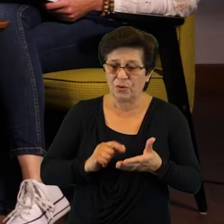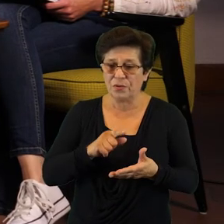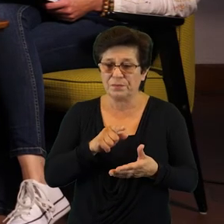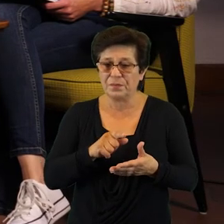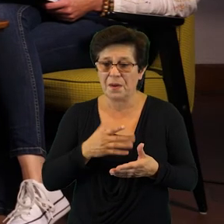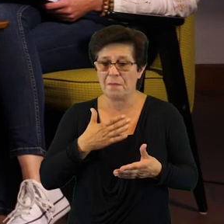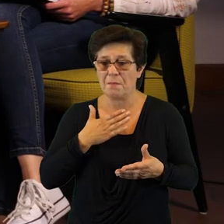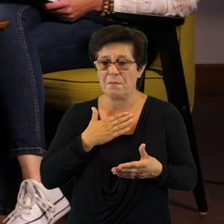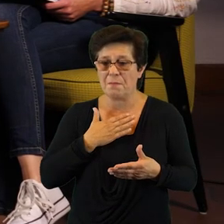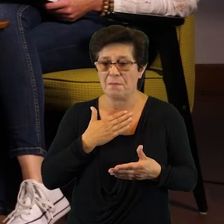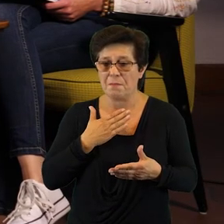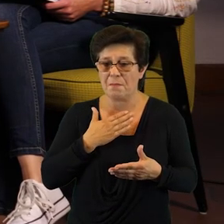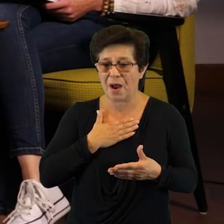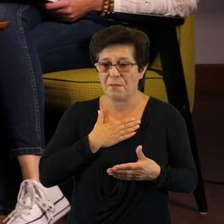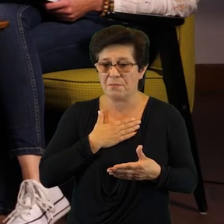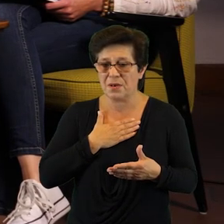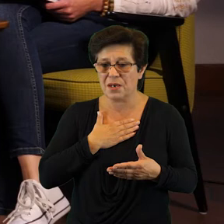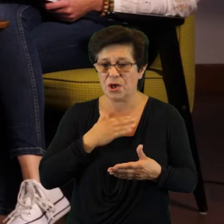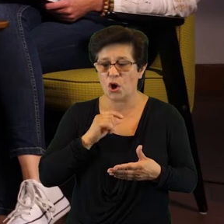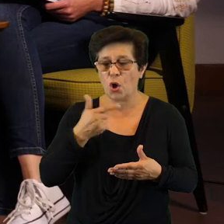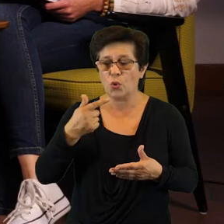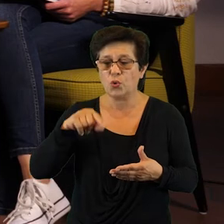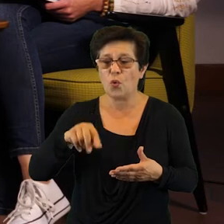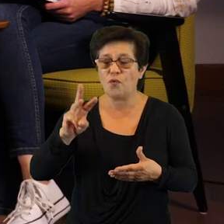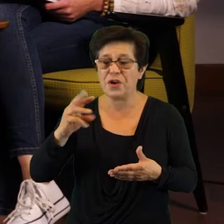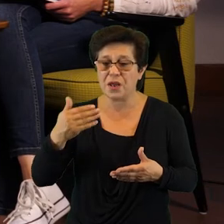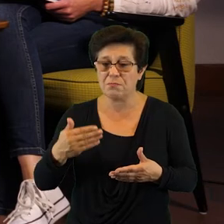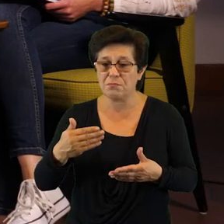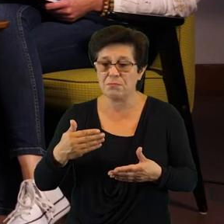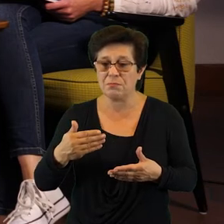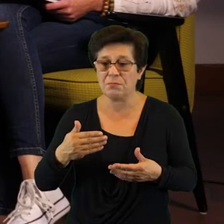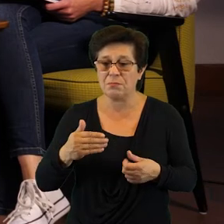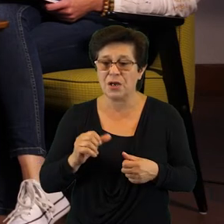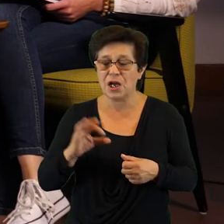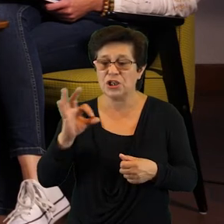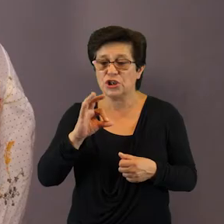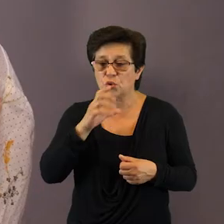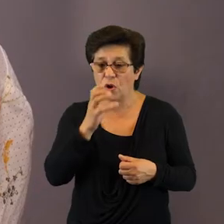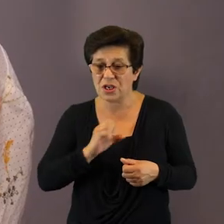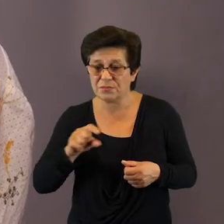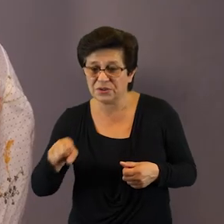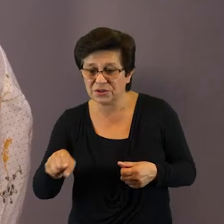mamy w takiej publikacji, którą Julian Tuwim i Antoni Słonimski wydali: "W oparach absurdu".